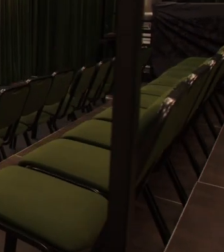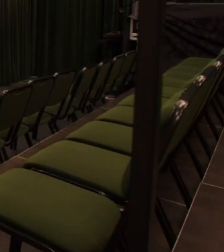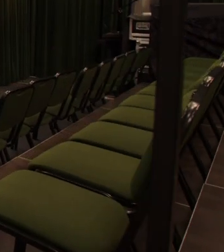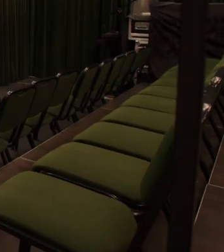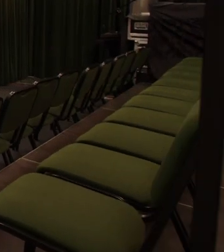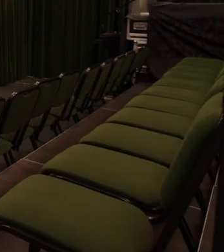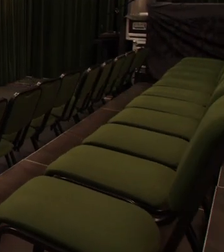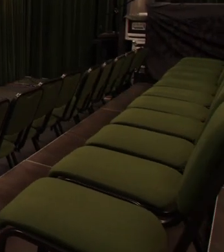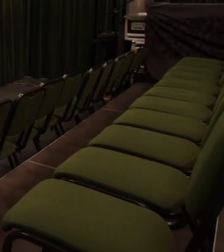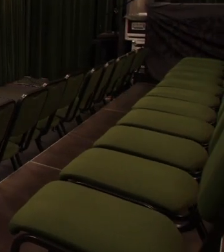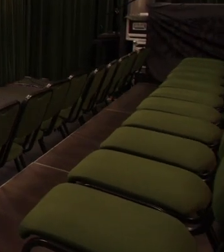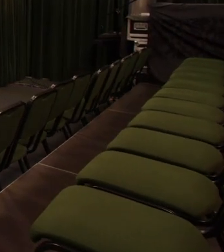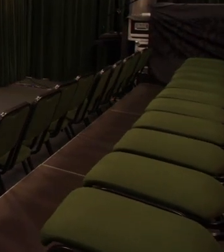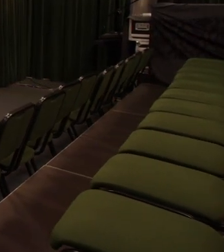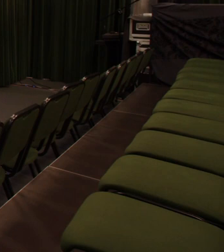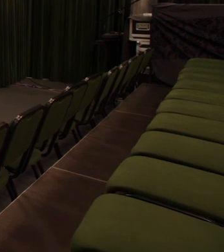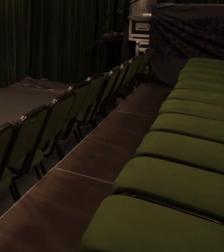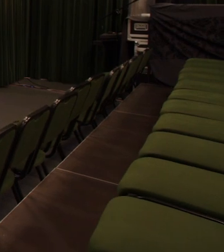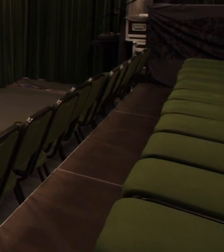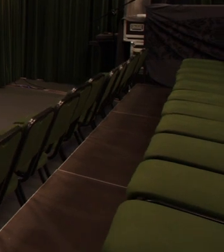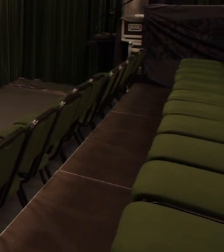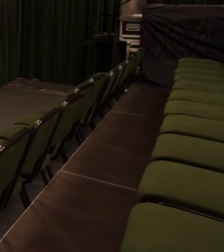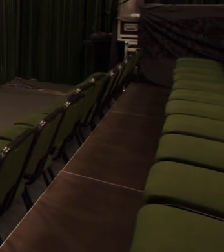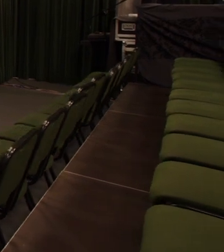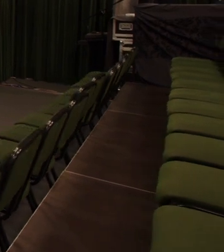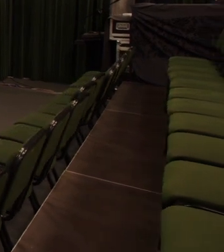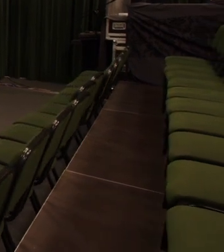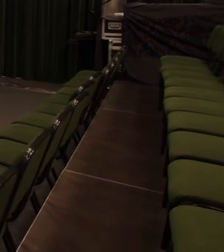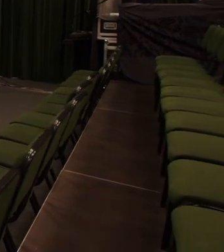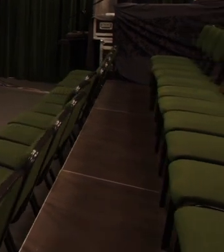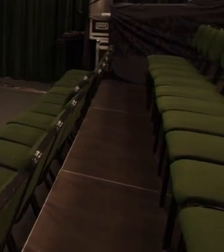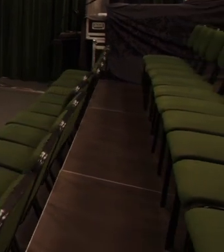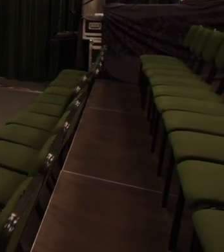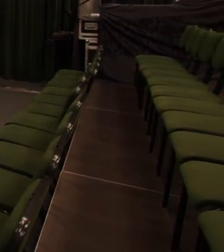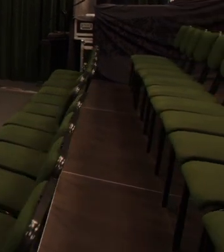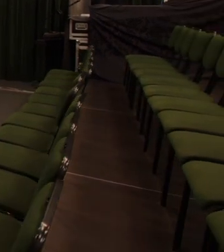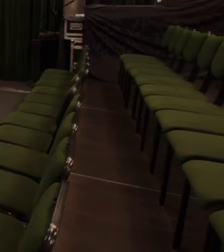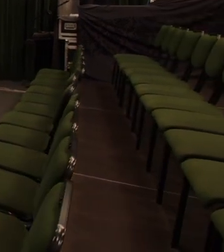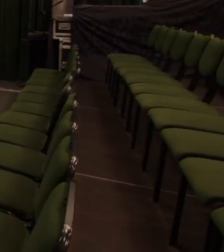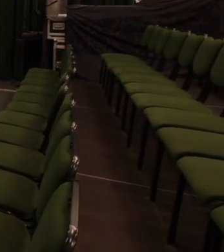Po obu stronach widowni są poręcze. Scena jest na poziomie podłogi. Jest tu też ciemnozielona kotara.